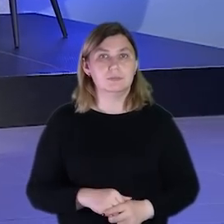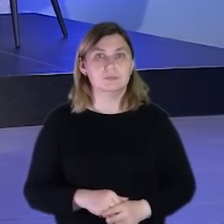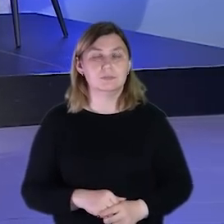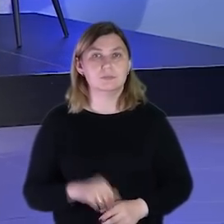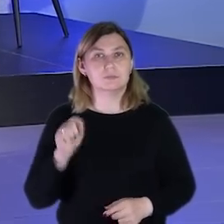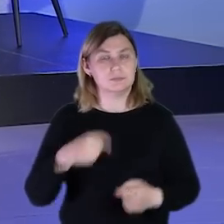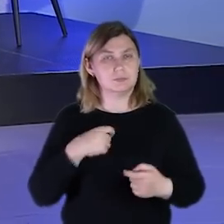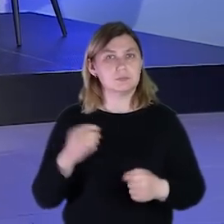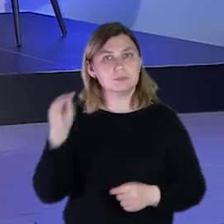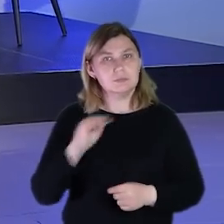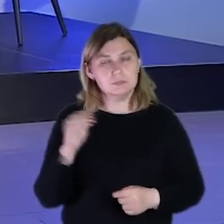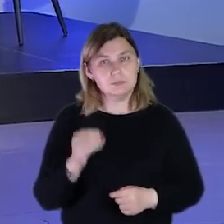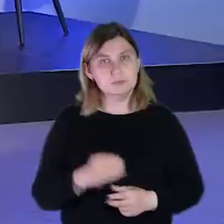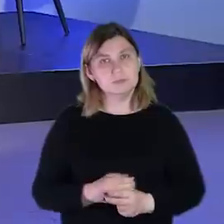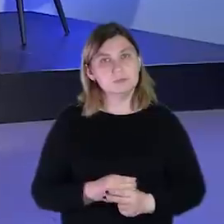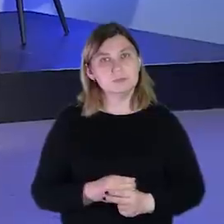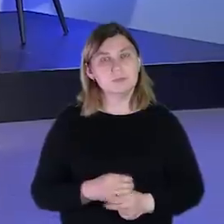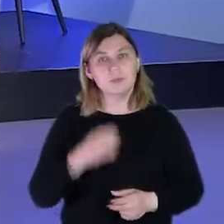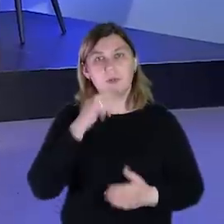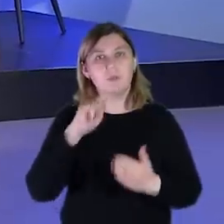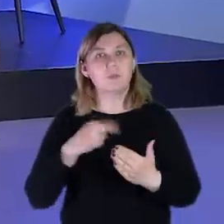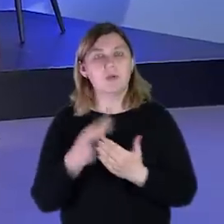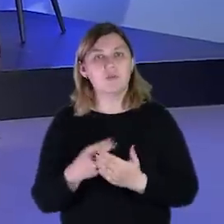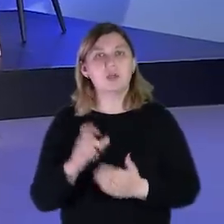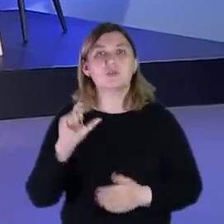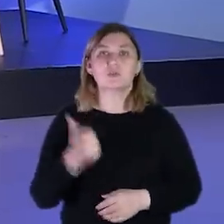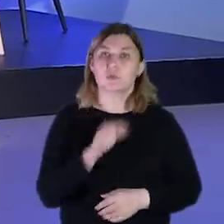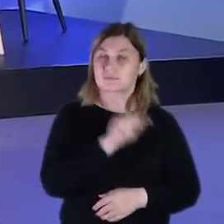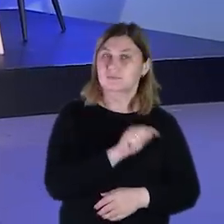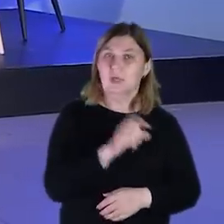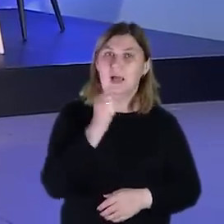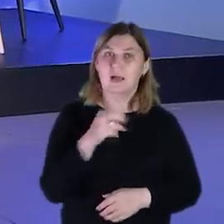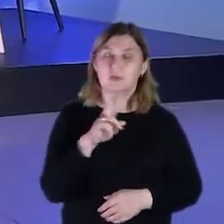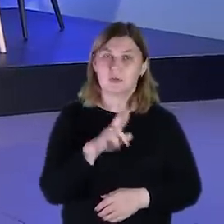Tutaj nawiąże w swojej odpowiedzi do tego, co kolega Artur powiedział